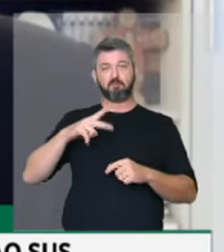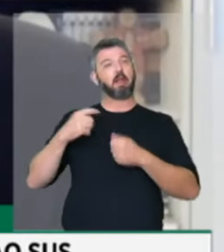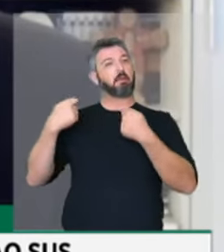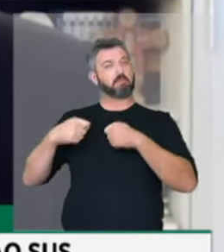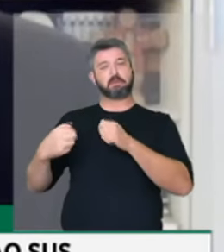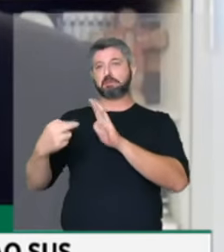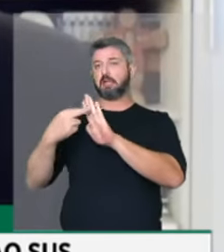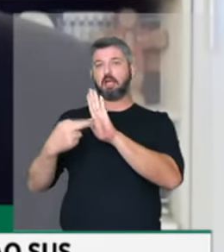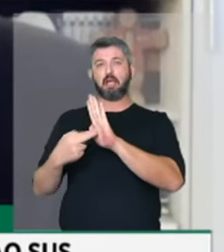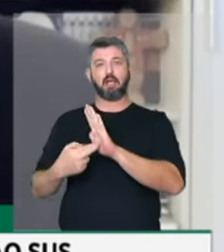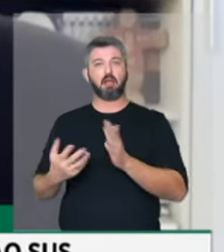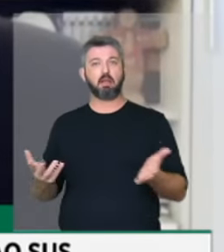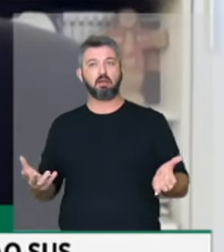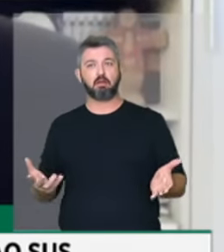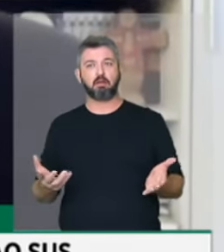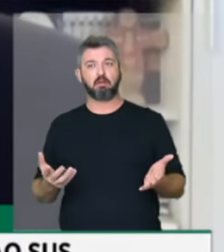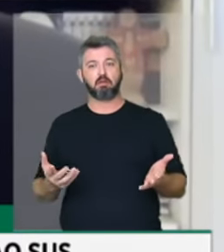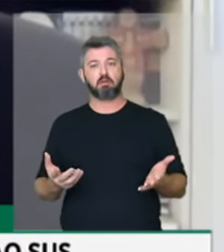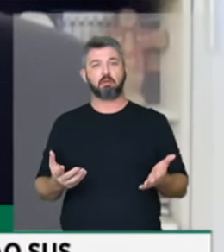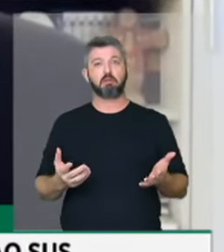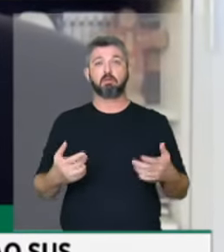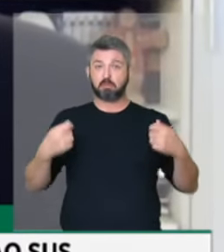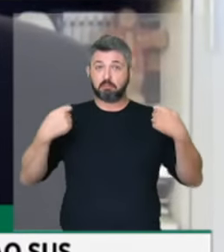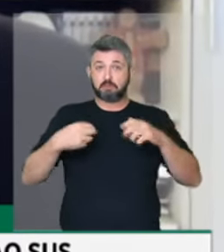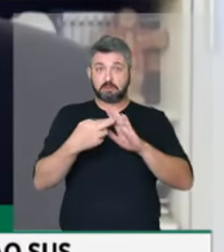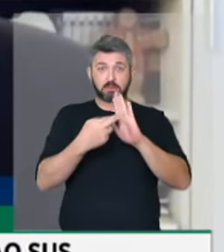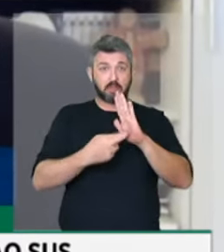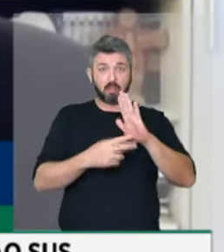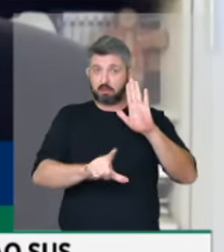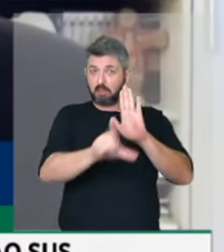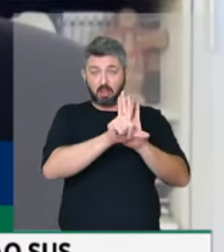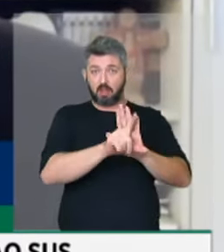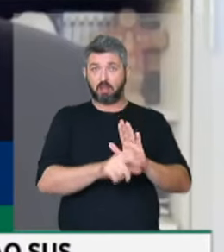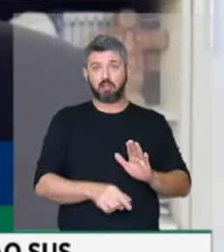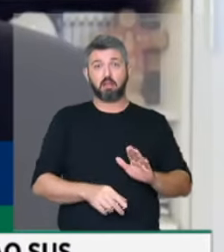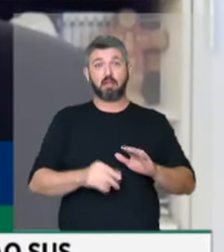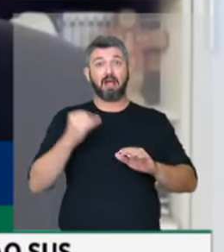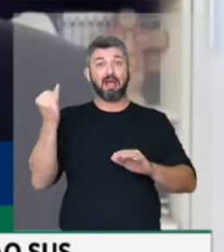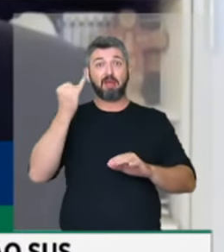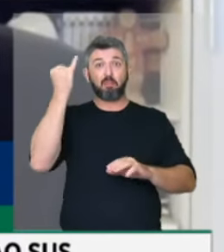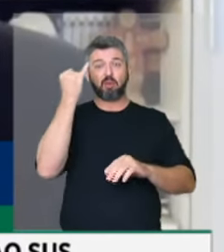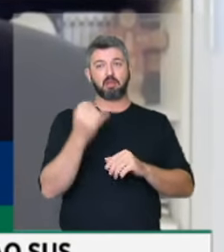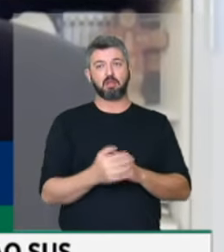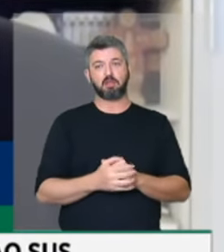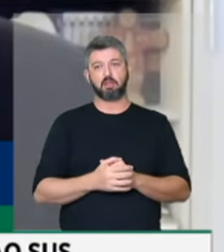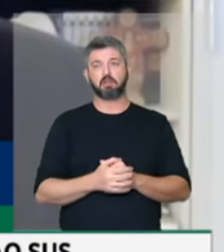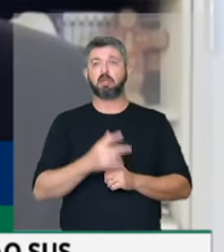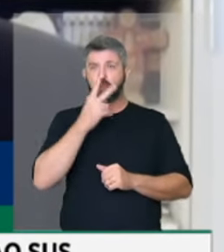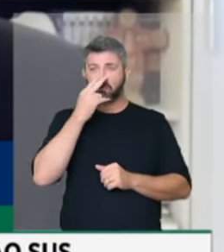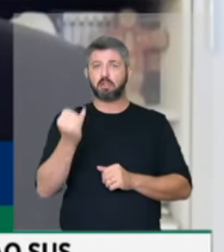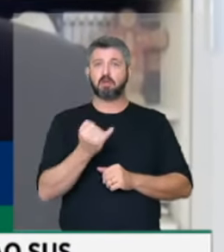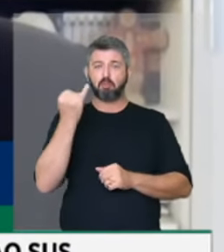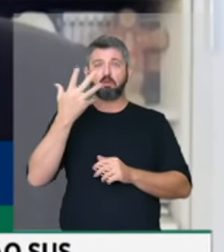RIO, PARA O PRIVADO TEM QUE TER CRITÉRIO, SE É IMPORTANTE TER CRITÉRIO, VAMOS COLOCAR ISSO NA LEI, É FUNDAMENTAL, AS PARCERIAS SÃO IMPORTANTES, VAMOS SALVAR VIDAS, AGORA O RECURSO PÚBLICO NÃO É UM SACO SEM